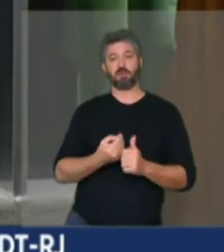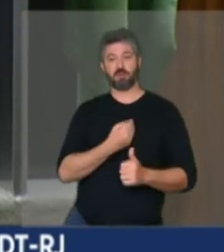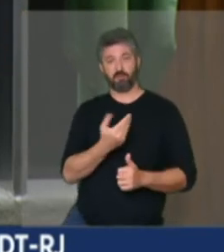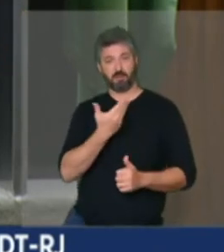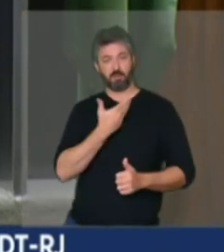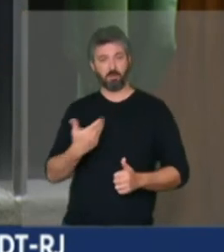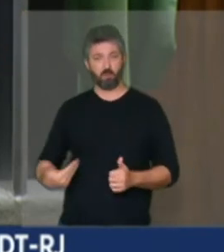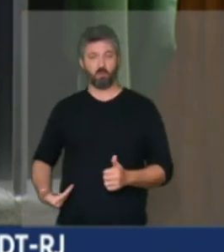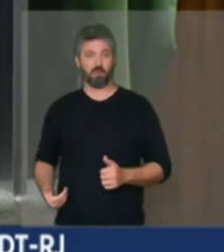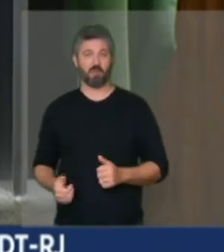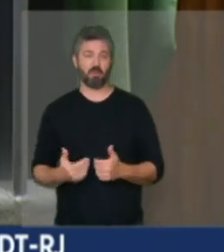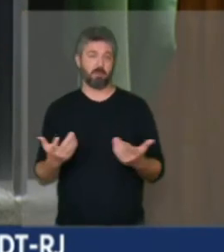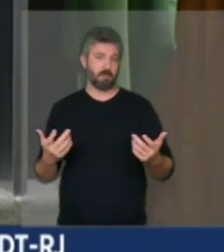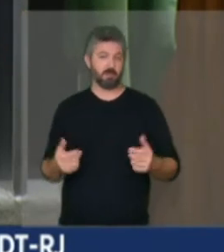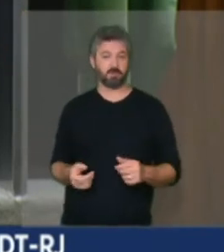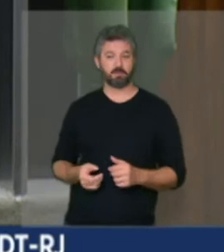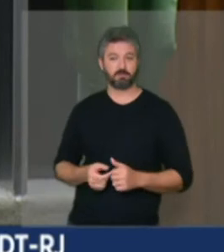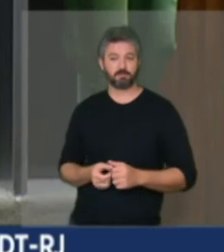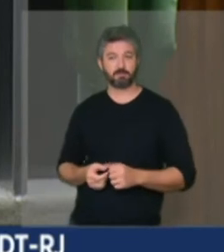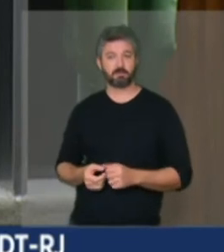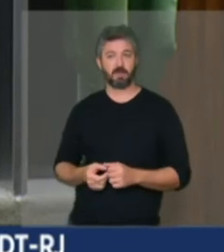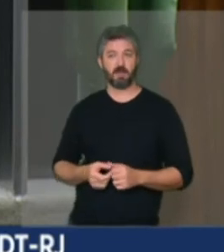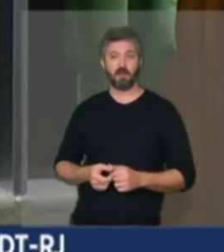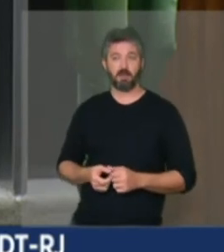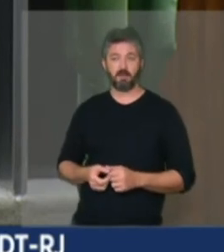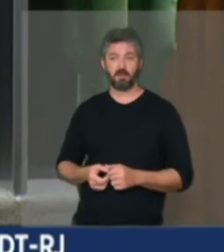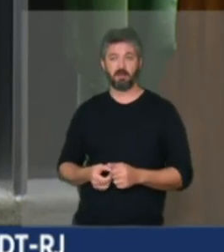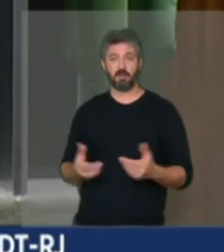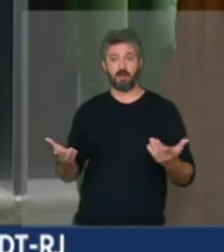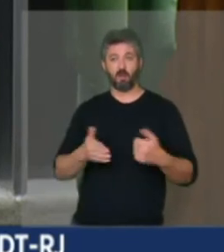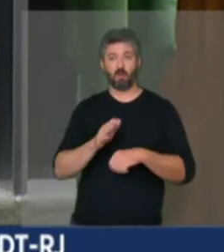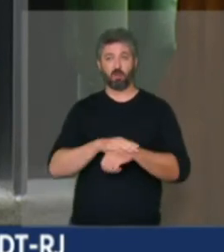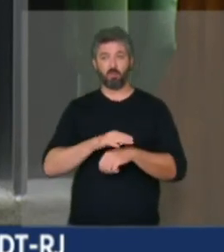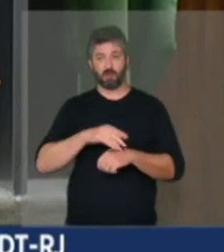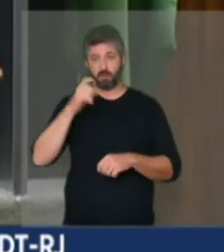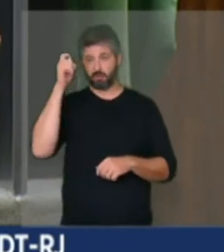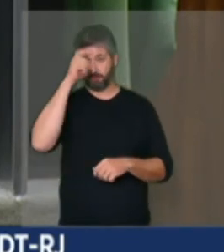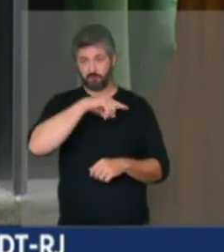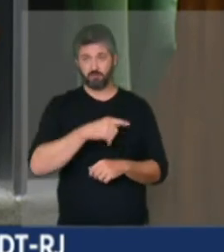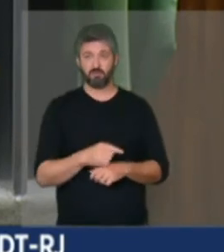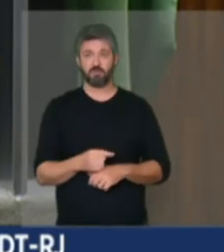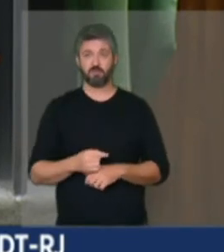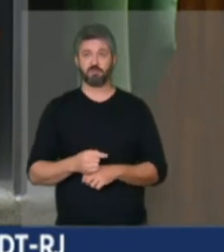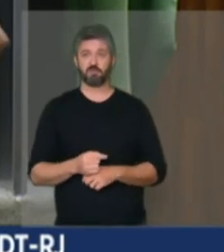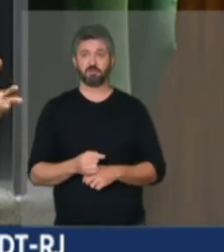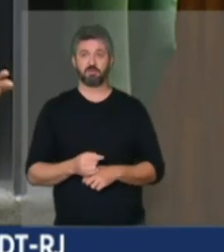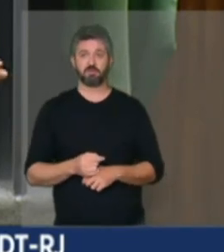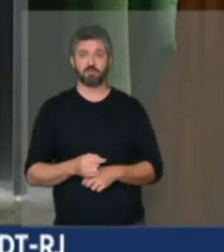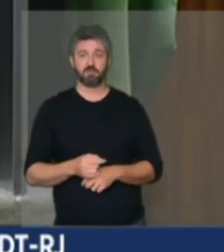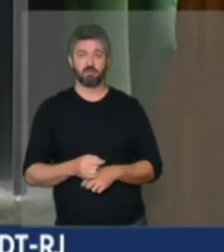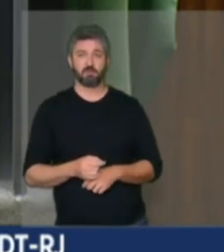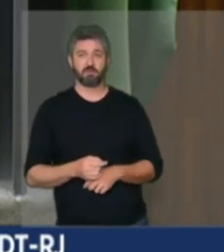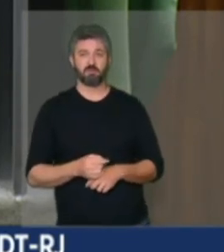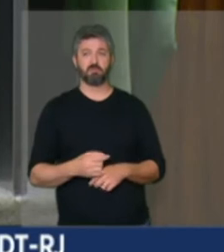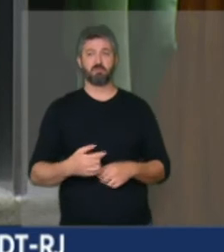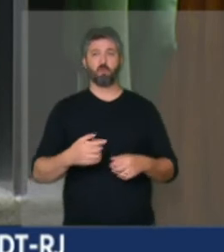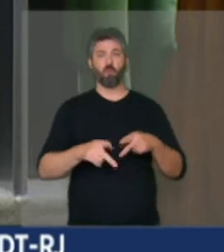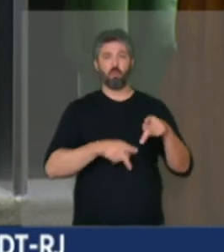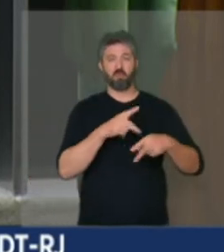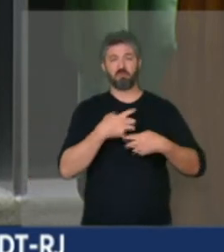PÚBLICA E... E... NO MOMENTO DIFÍCIL, COMO O BRASIL ESTÁ VIVENDO, COM BAIXO AUTOESTIMA DA POPULAÇÃO FRUTO DO SOMANDO DO GOVERNO FEDERAL,